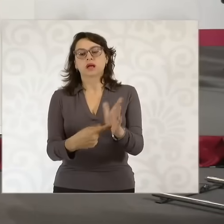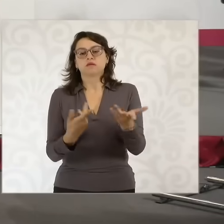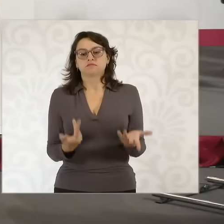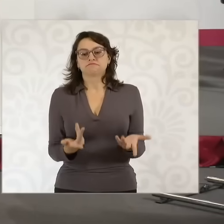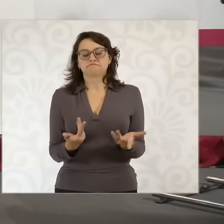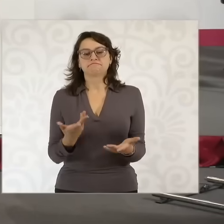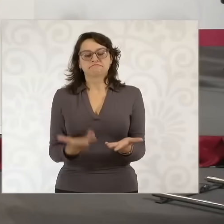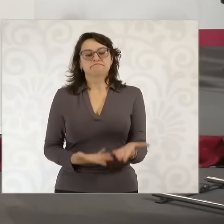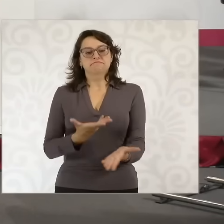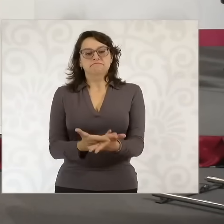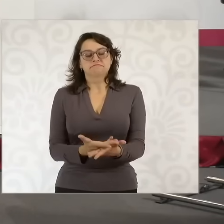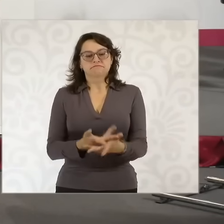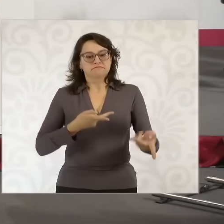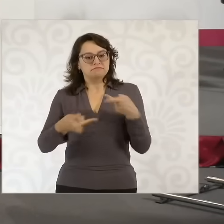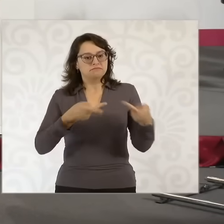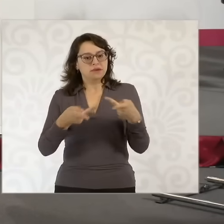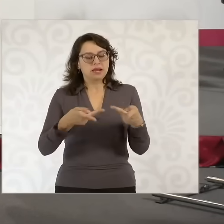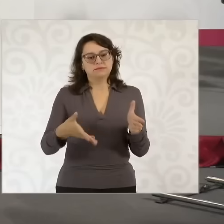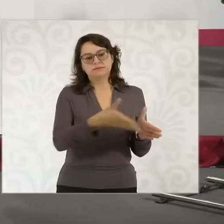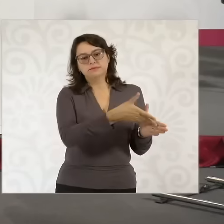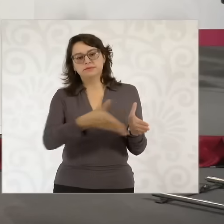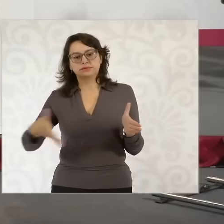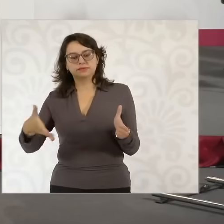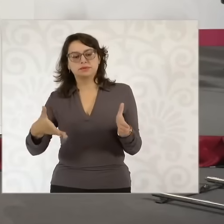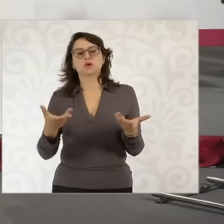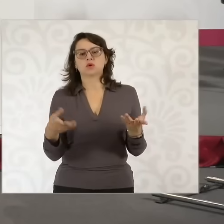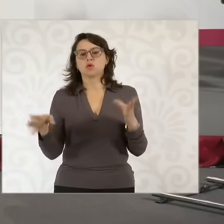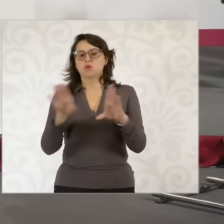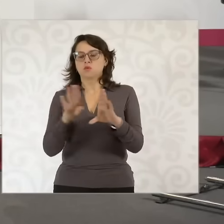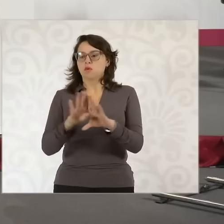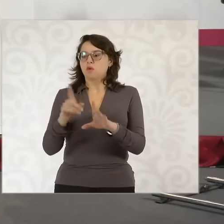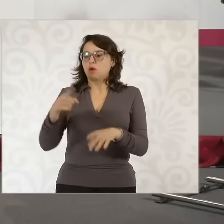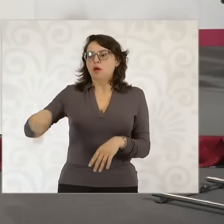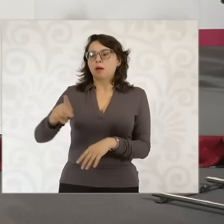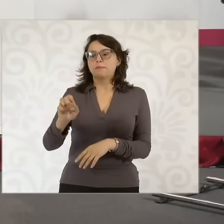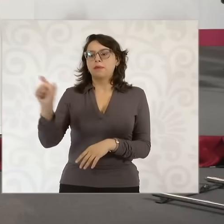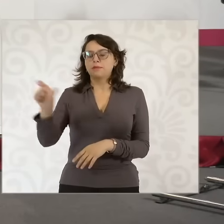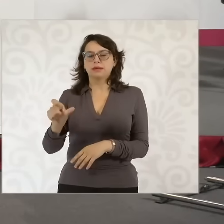al planteamiento de esta estrategia integral de capitalización y financiamiento de Pemex.